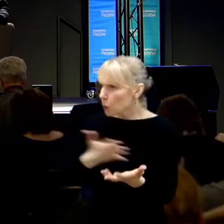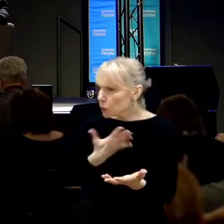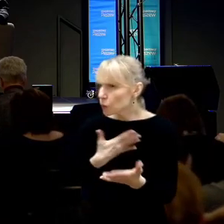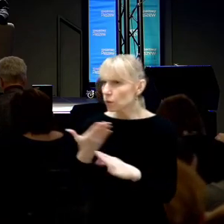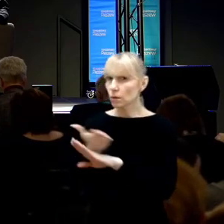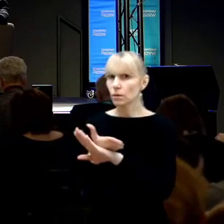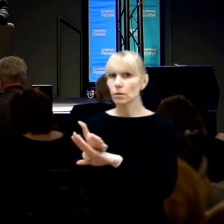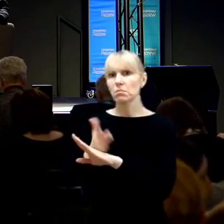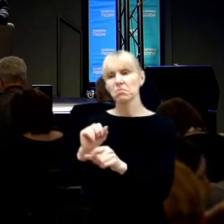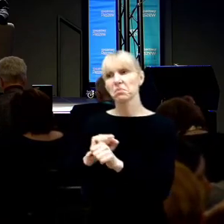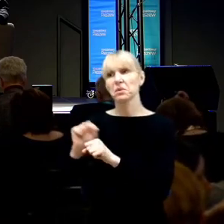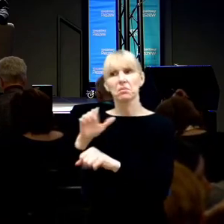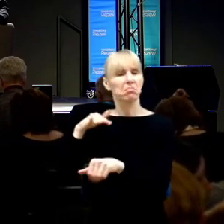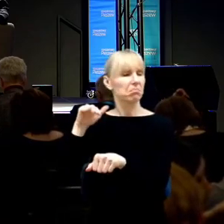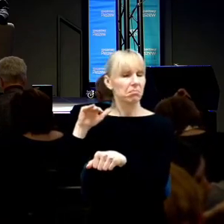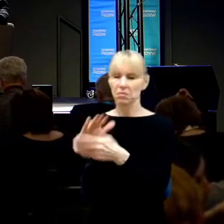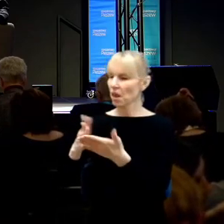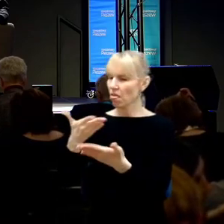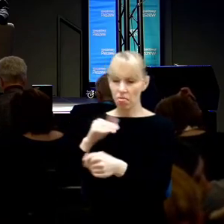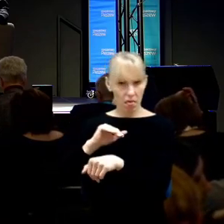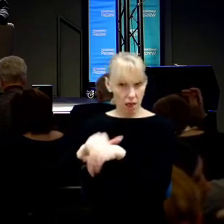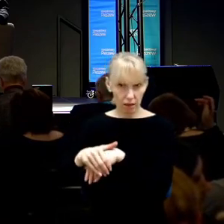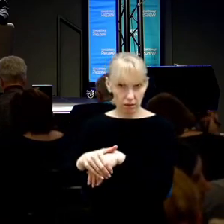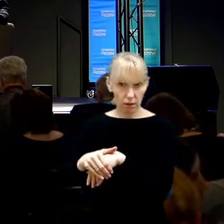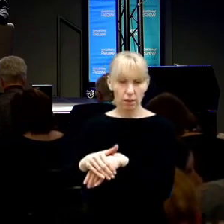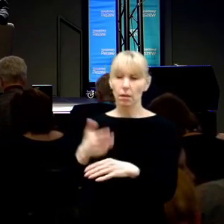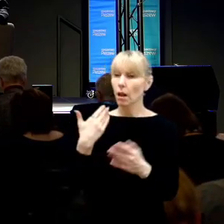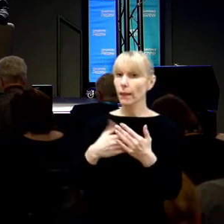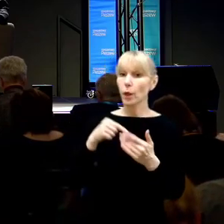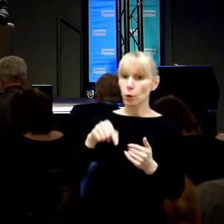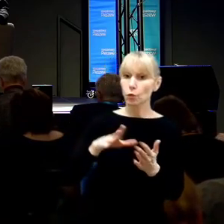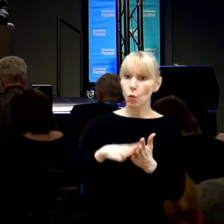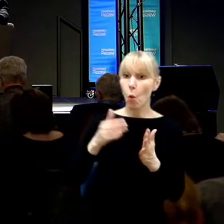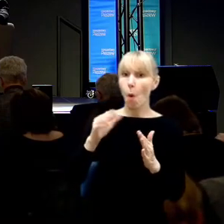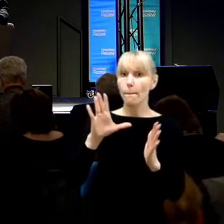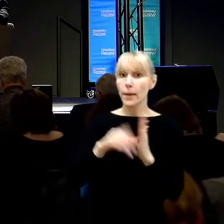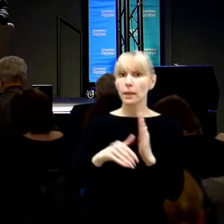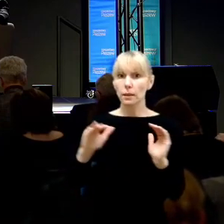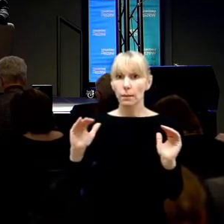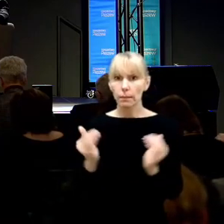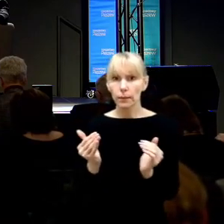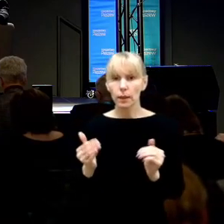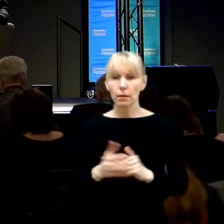No więc tu powinny wejść małe miasta. Ja nie jestem oczywiście specjalistką od PR-u,